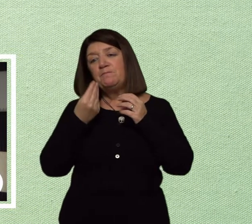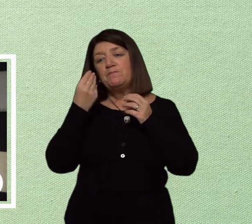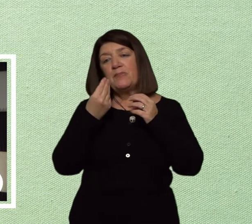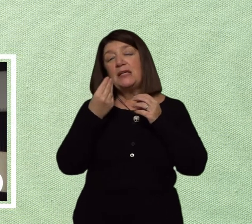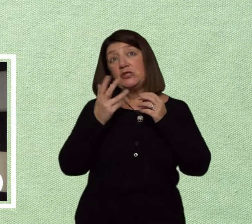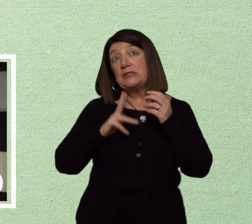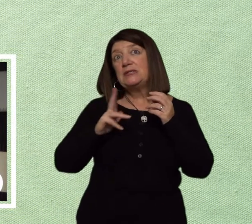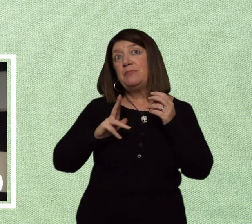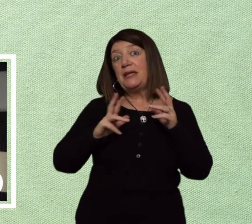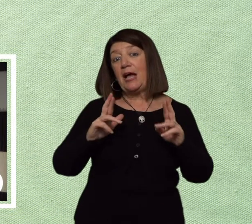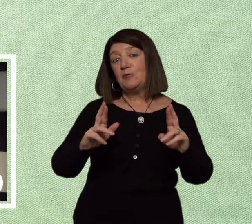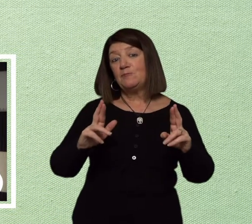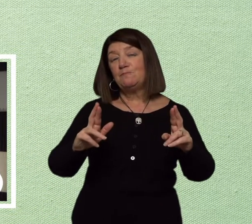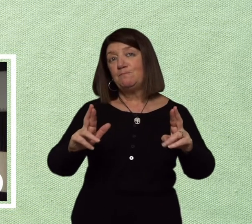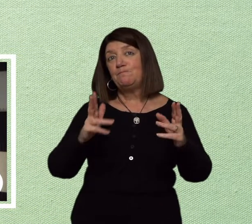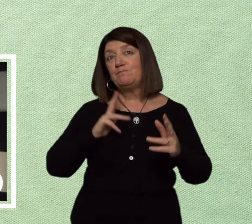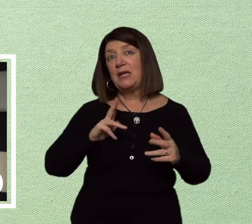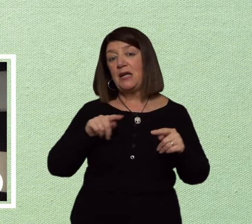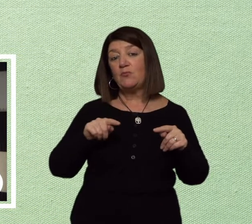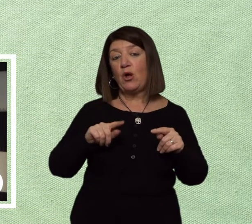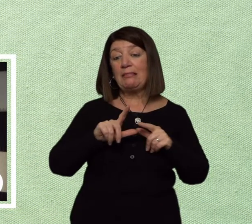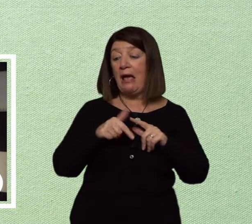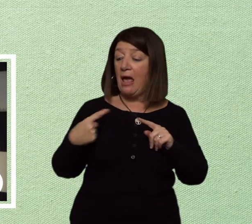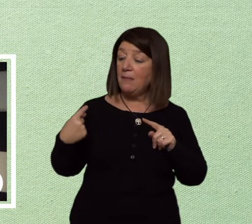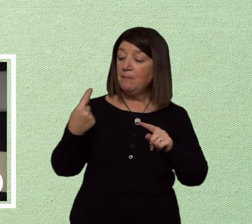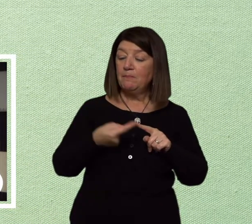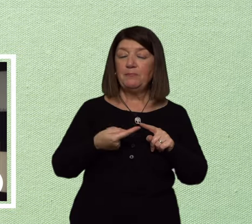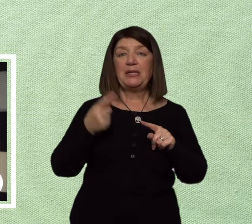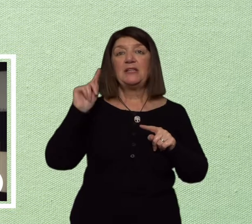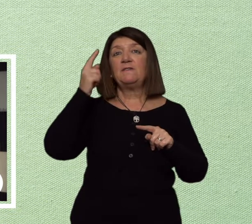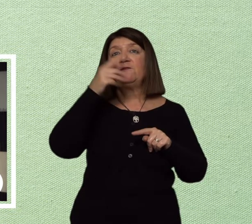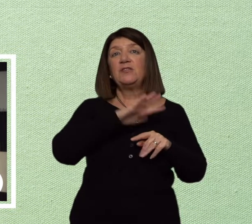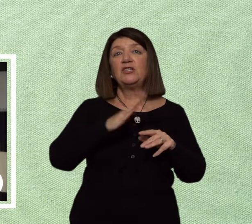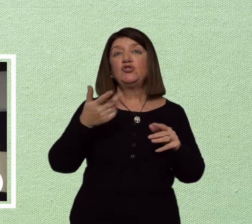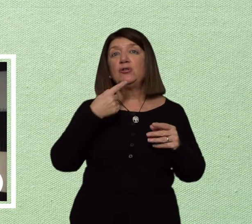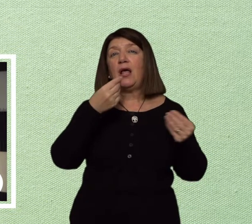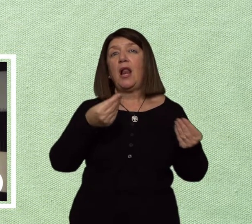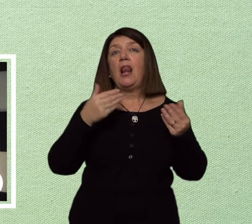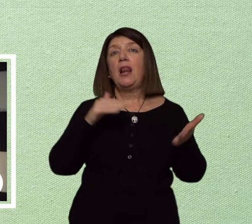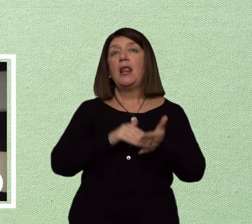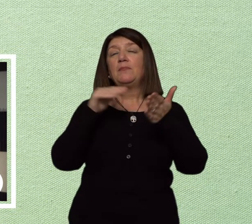speriamo che questi tempi e difficili di limitazioni passino e possano